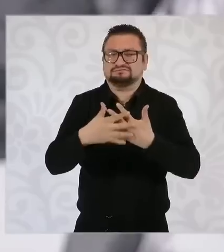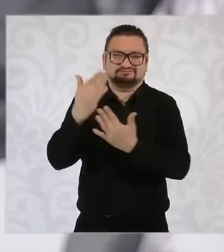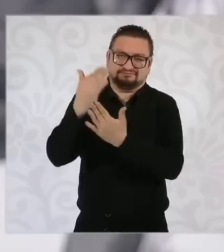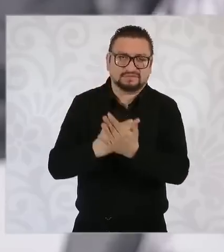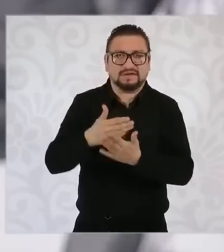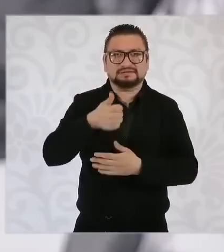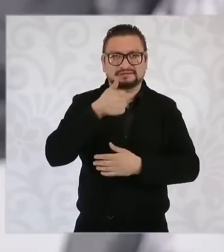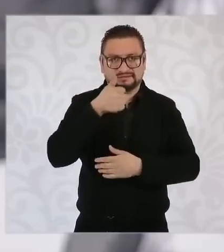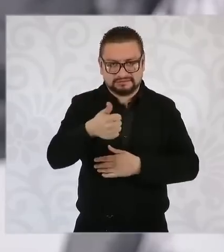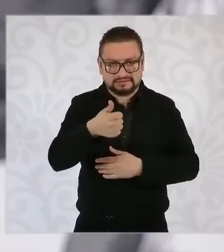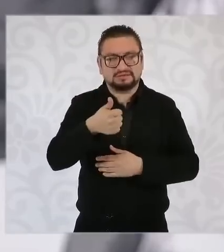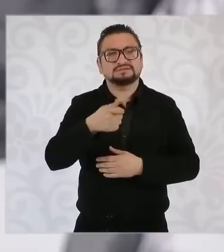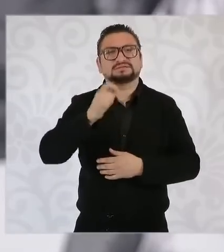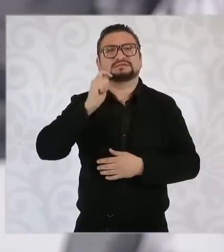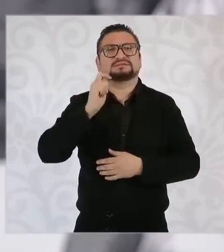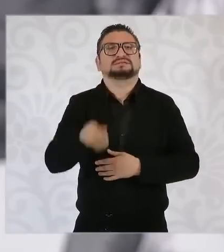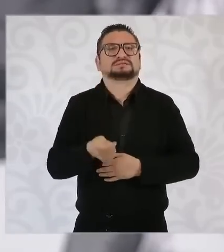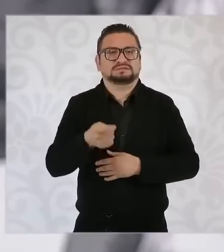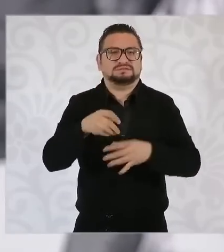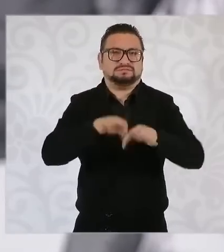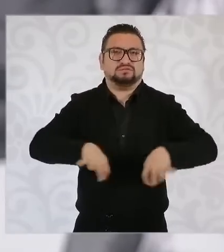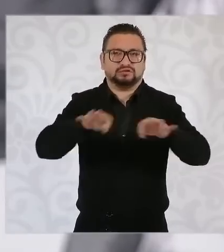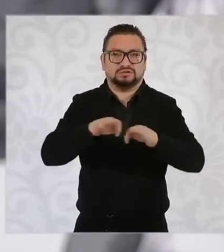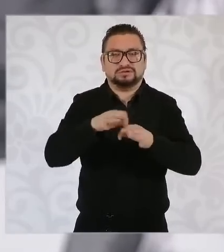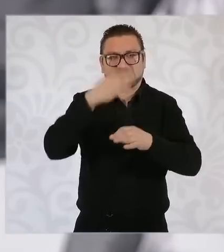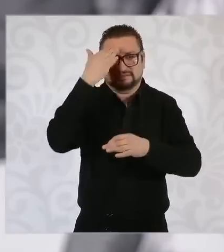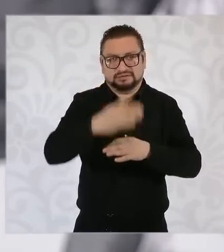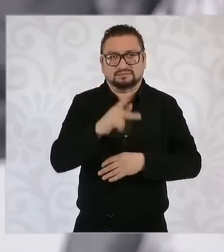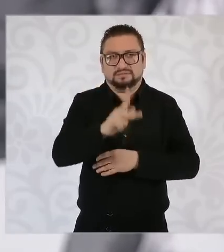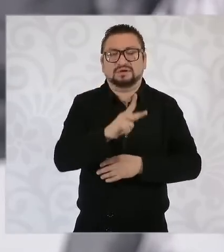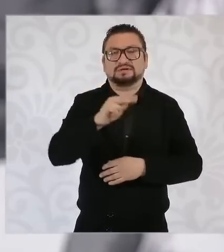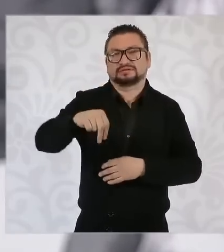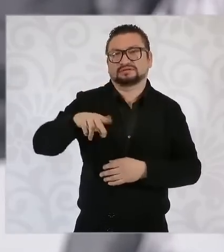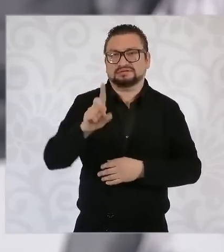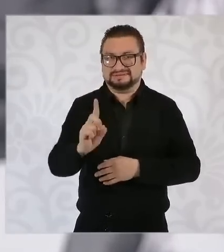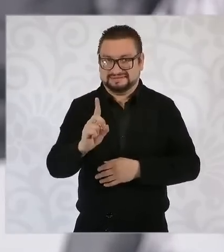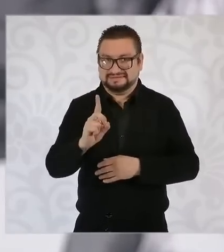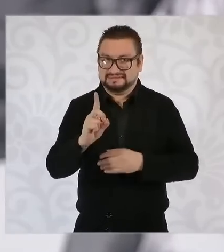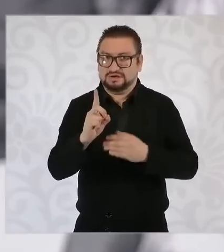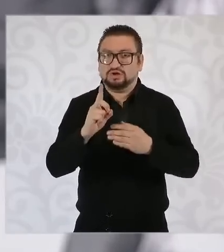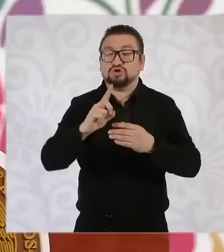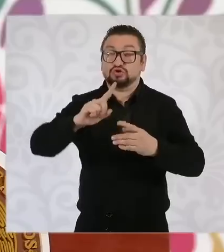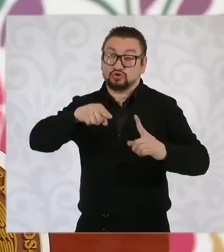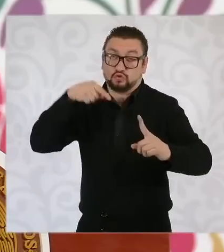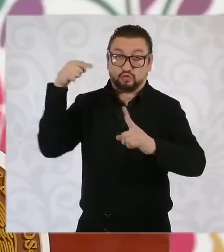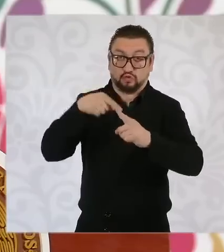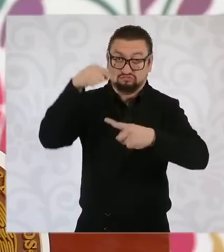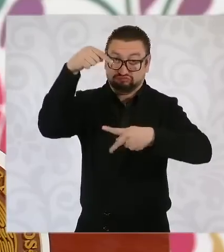base por supuesto el plan Nacional de desarrollo y sus objetivos fundamentales de bienestar de la